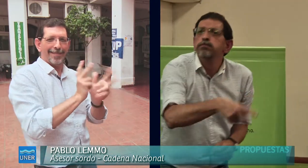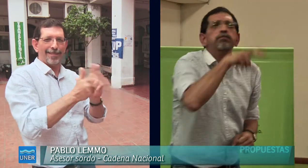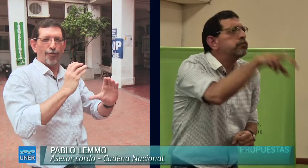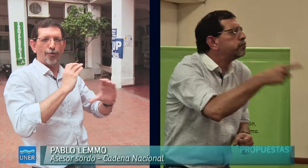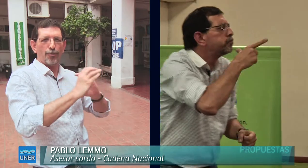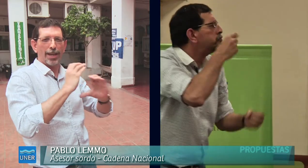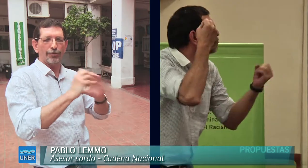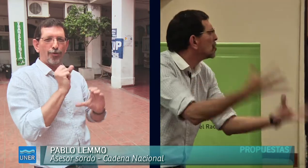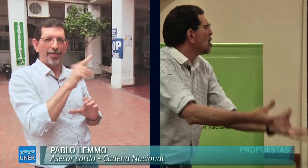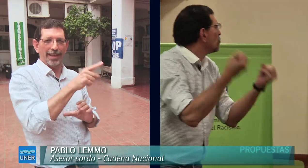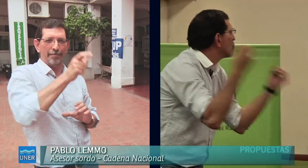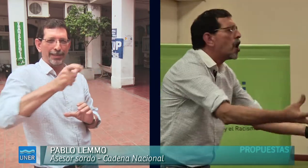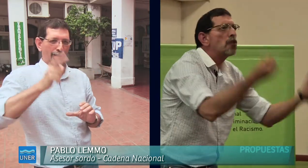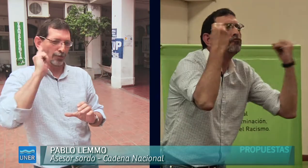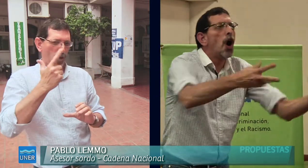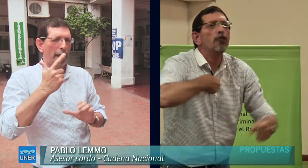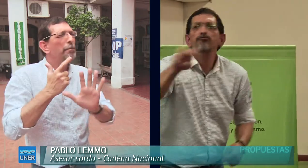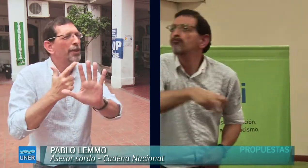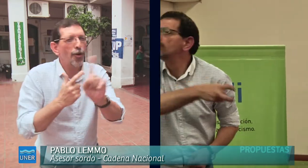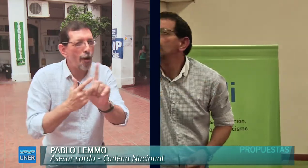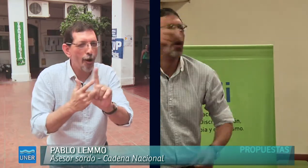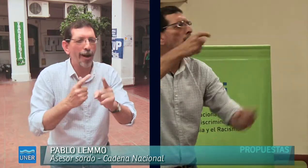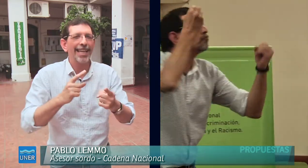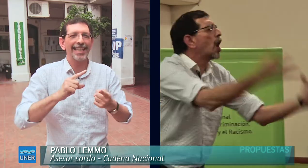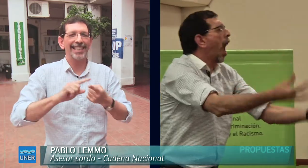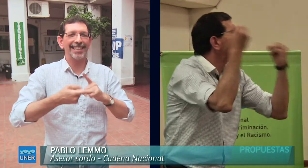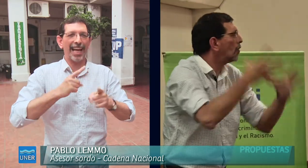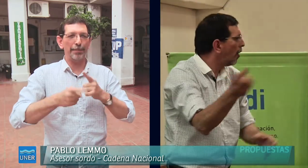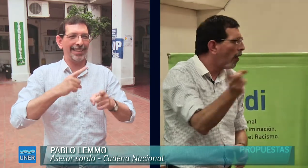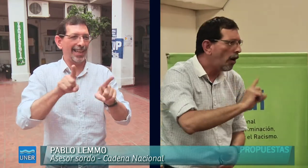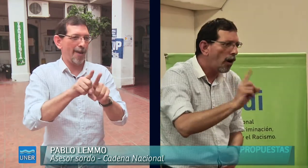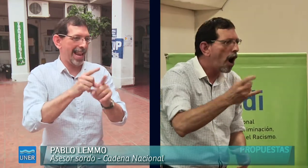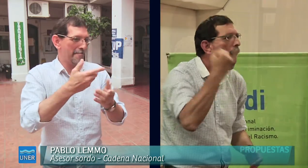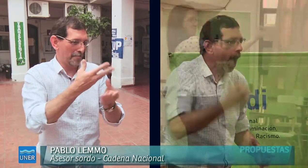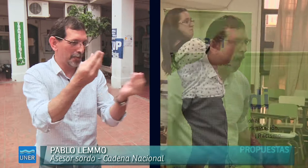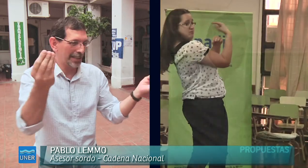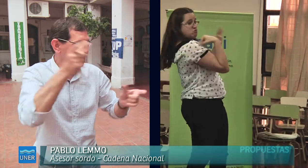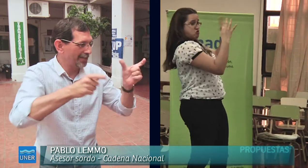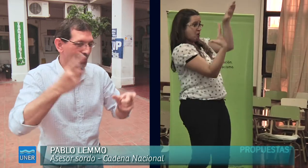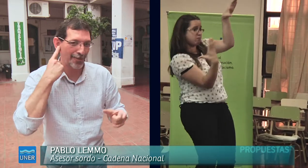Poder llegar a una comunicación con las personas sordas, pero no es un trabajo de interprete,